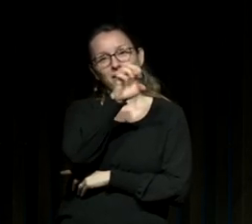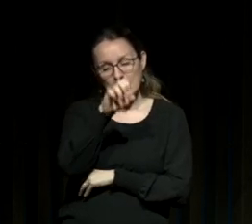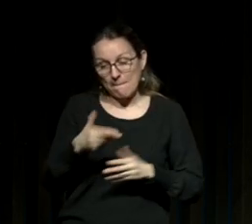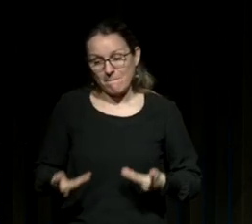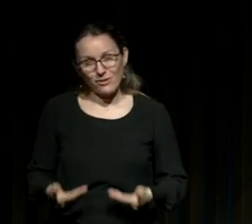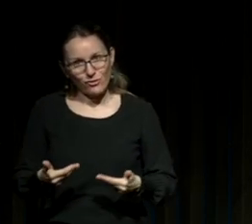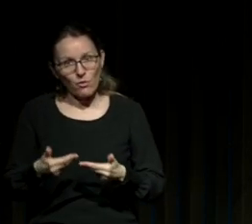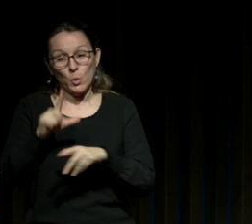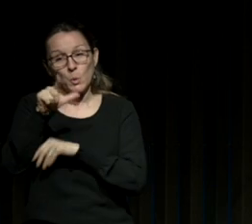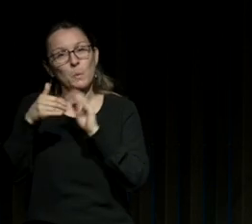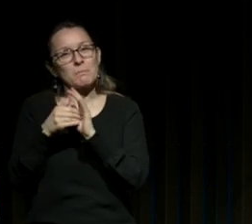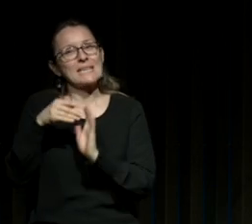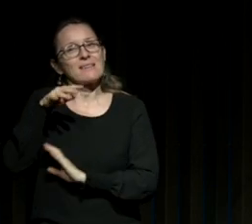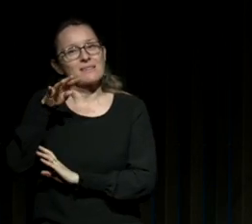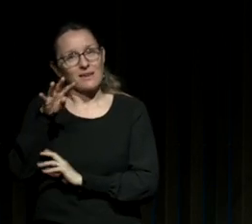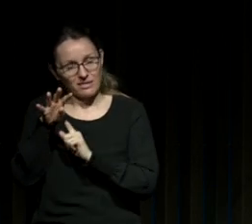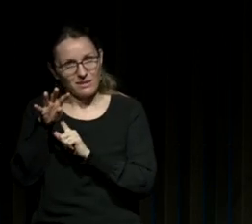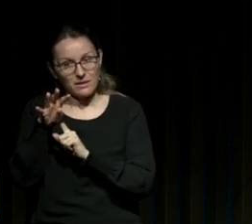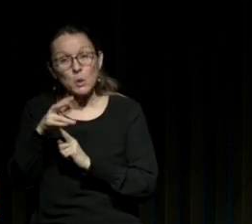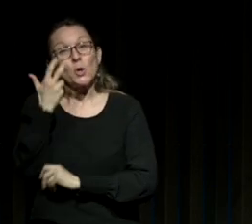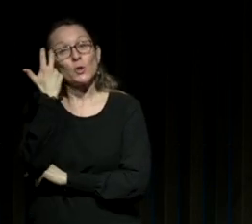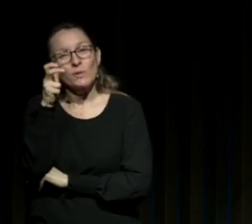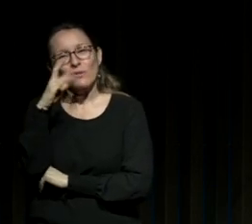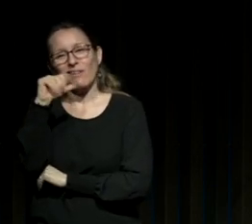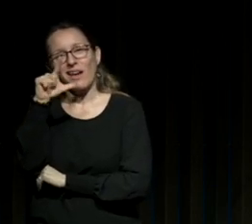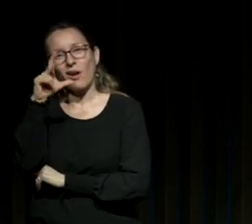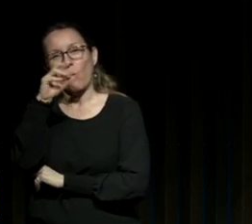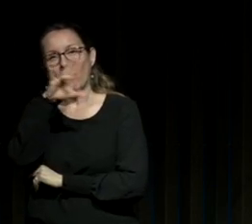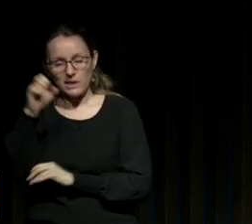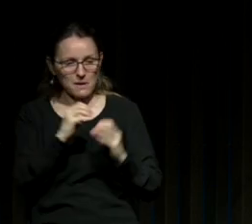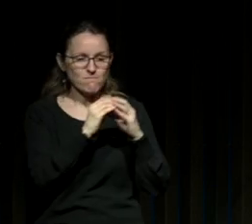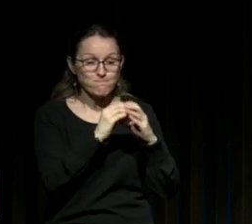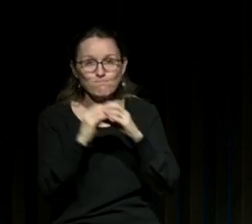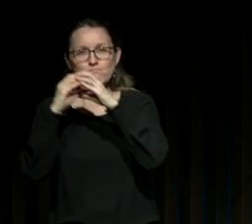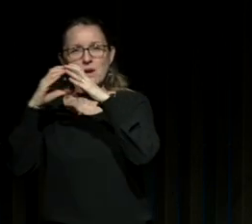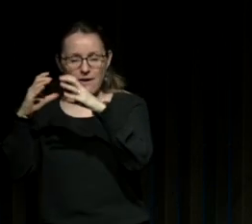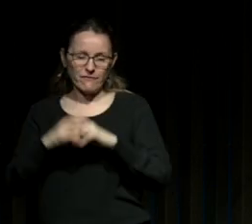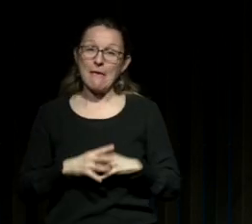2004 fait 300 calories la portion de frites à augmenter la taille du coq à la taille des pop